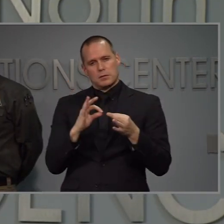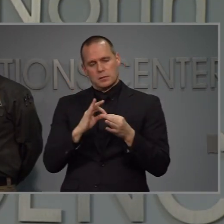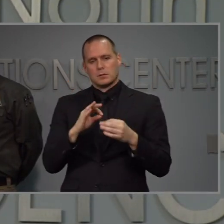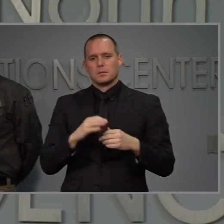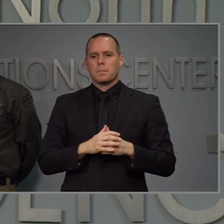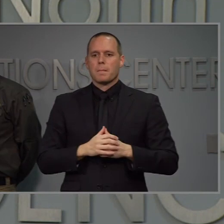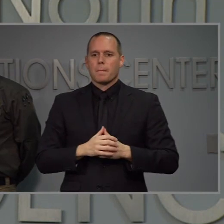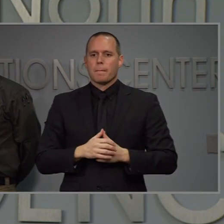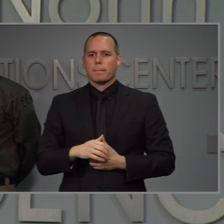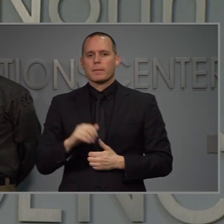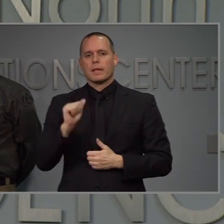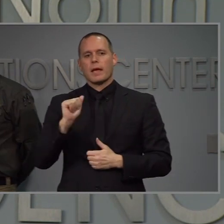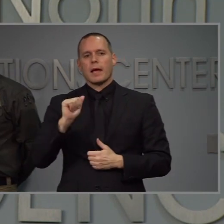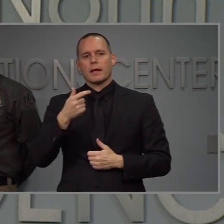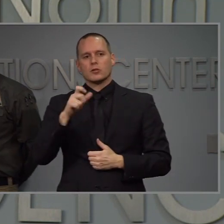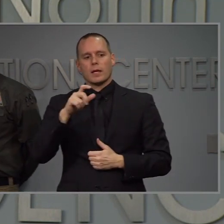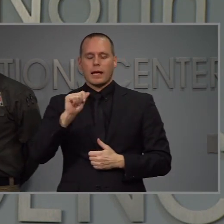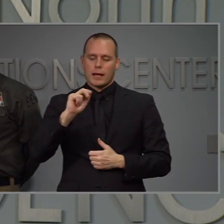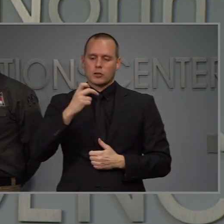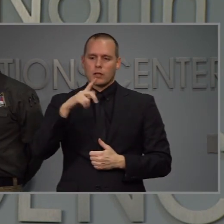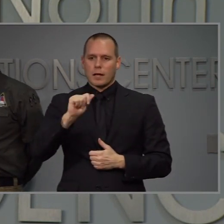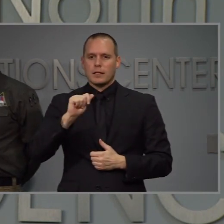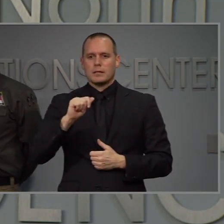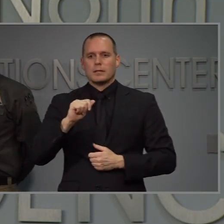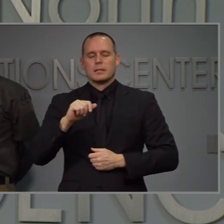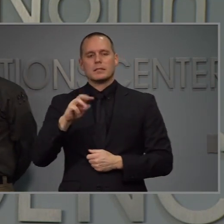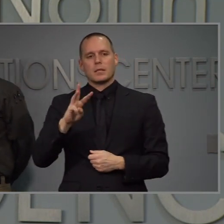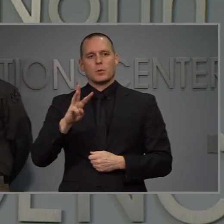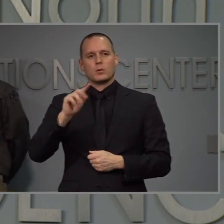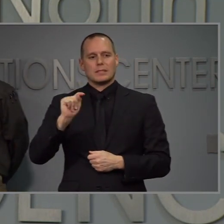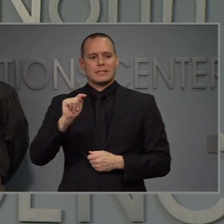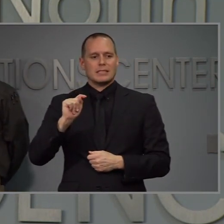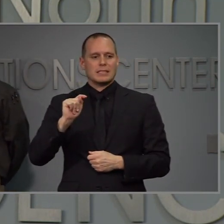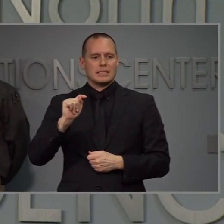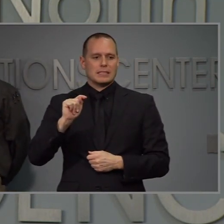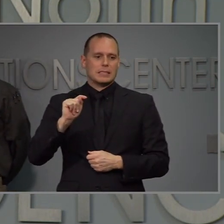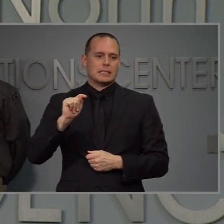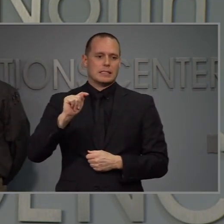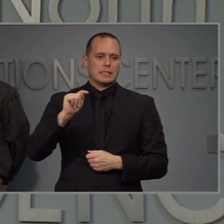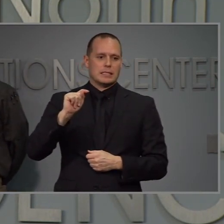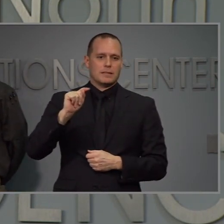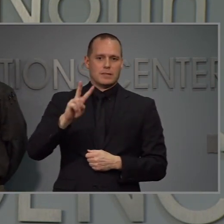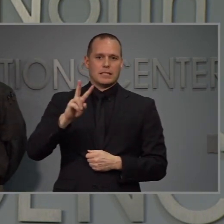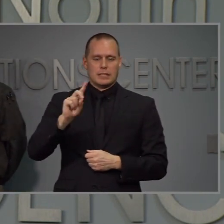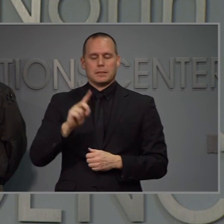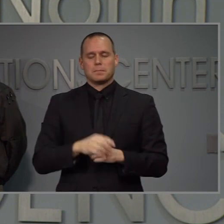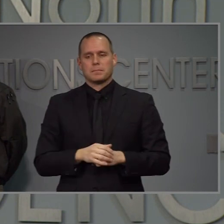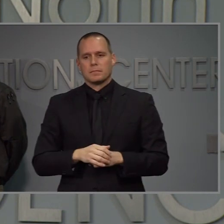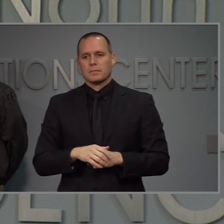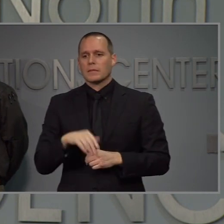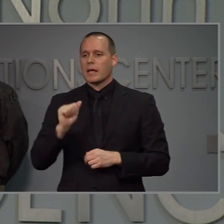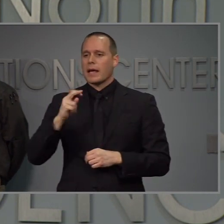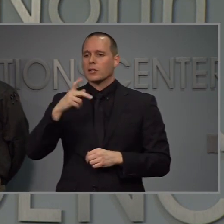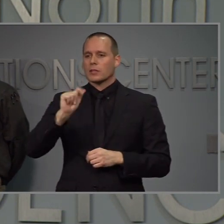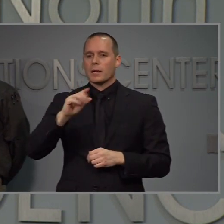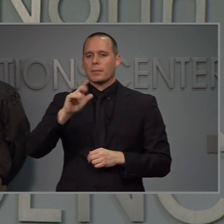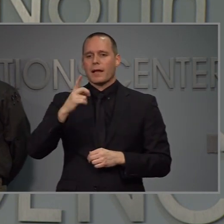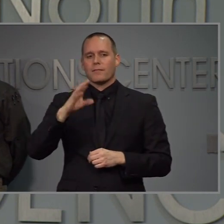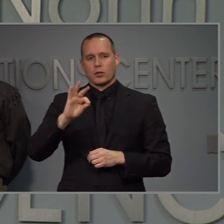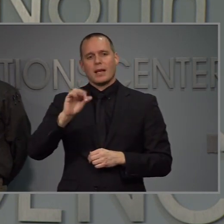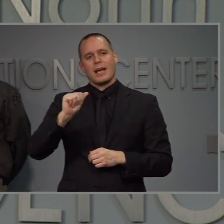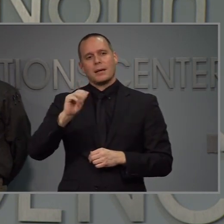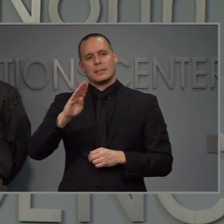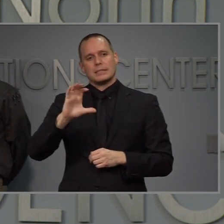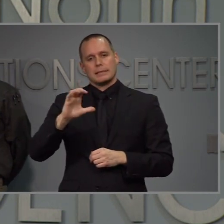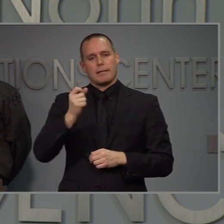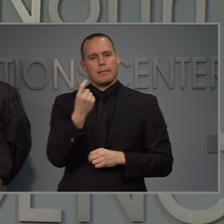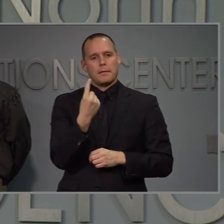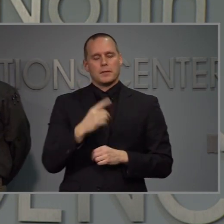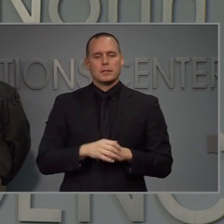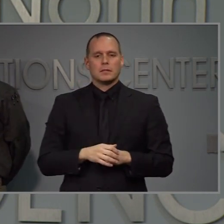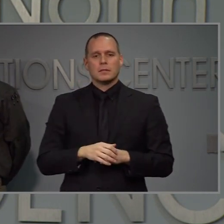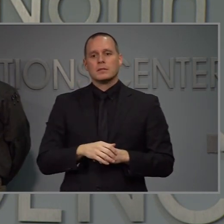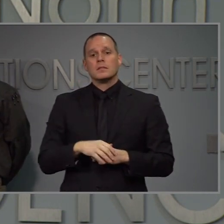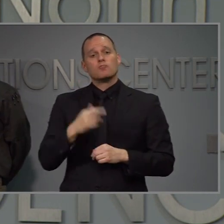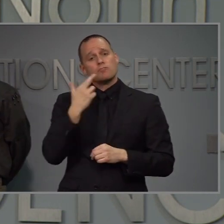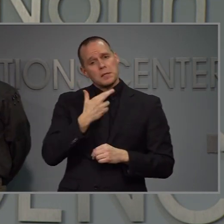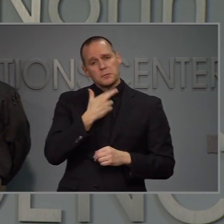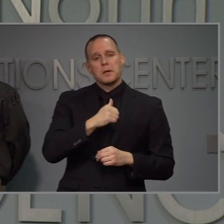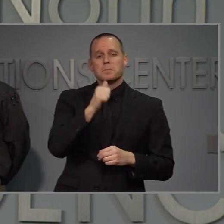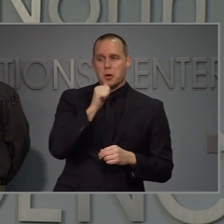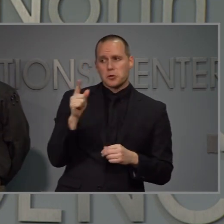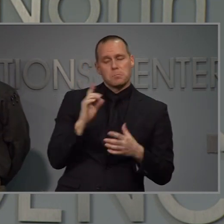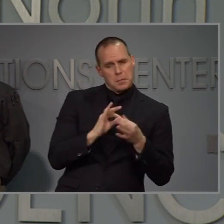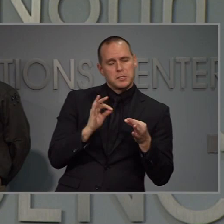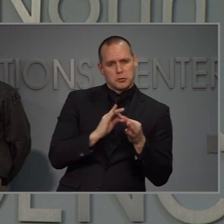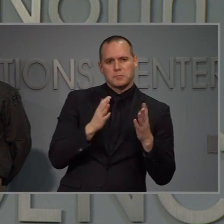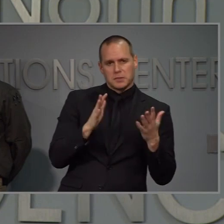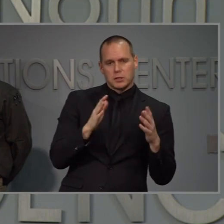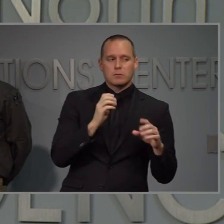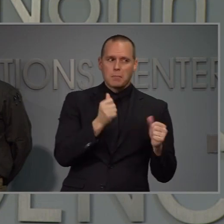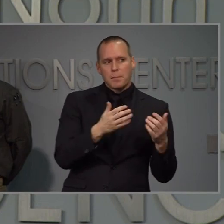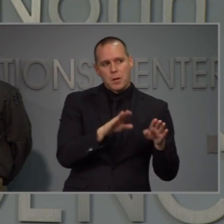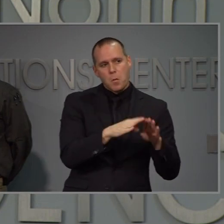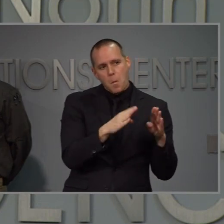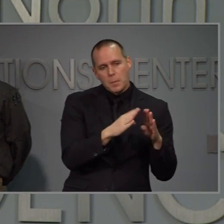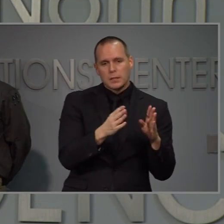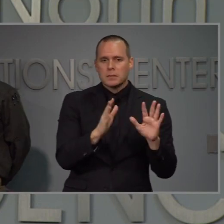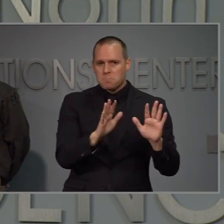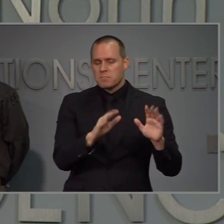Muchas gracias. La siguiente pregunta.